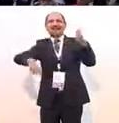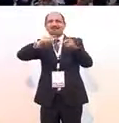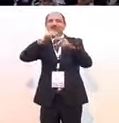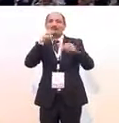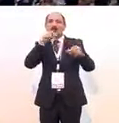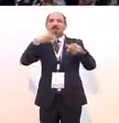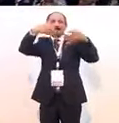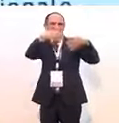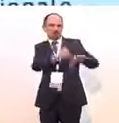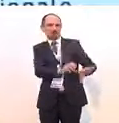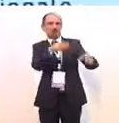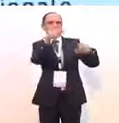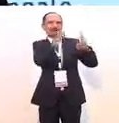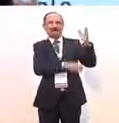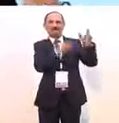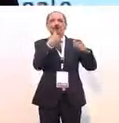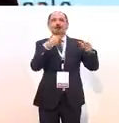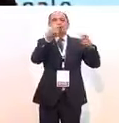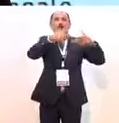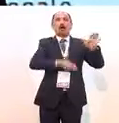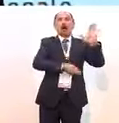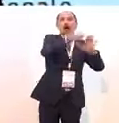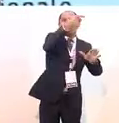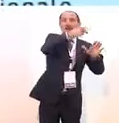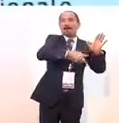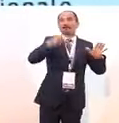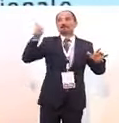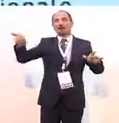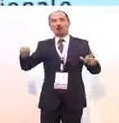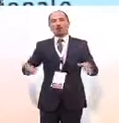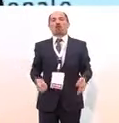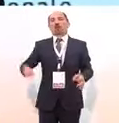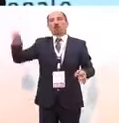noi. Loro le aumentano, non le riducono!